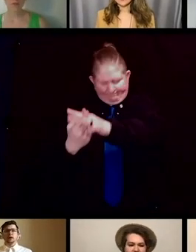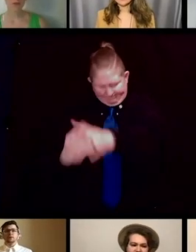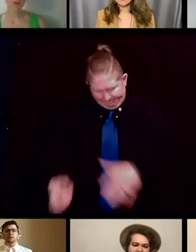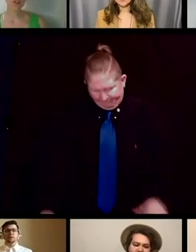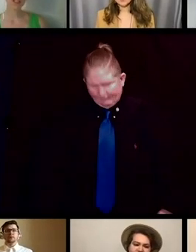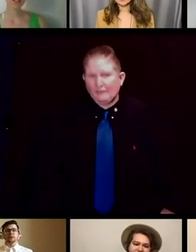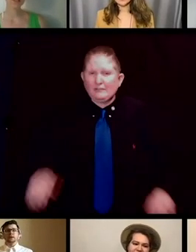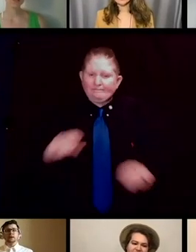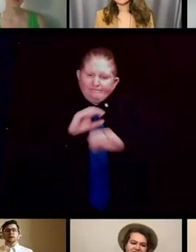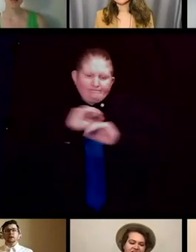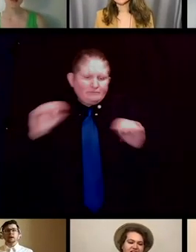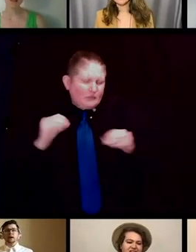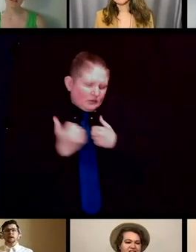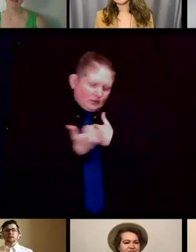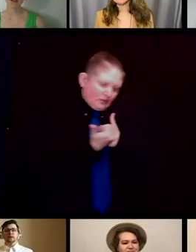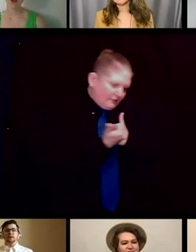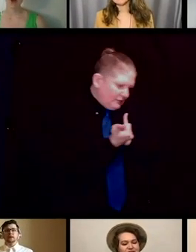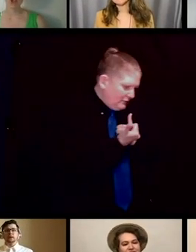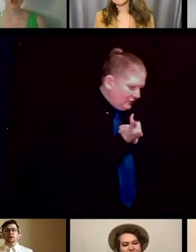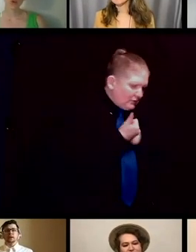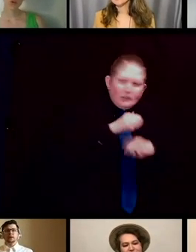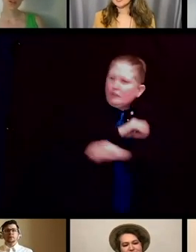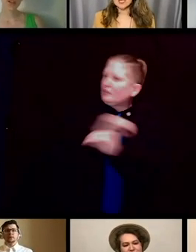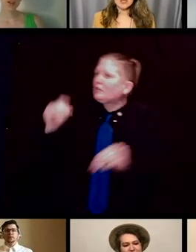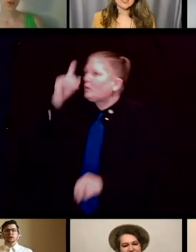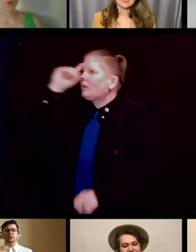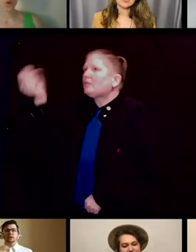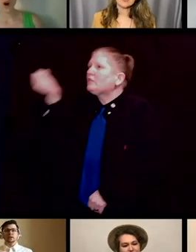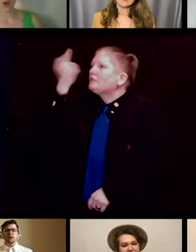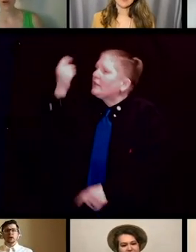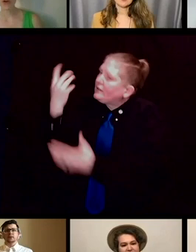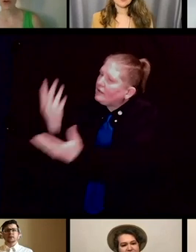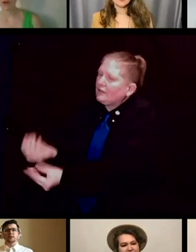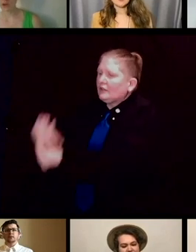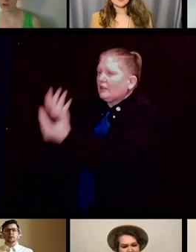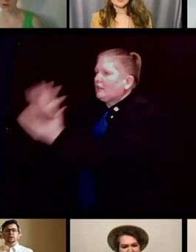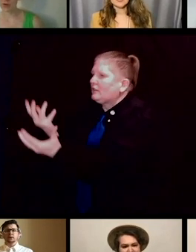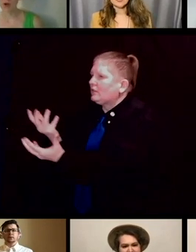De demasiada poca luz, demasiada poca agua